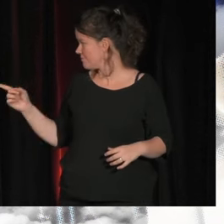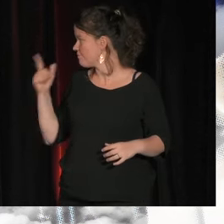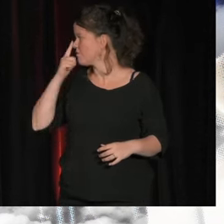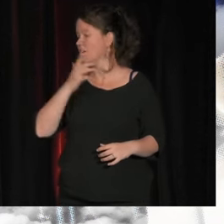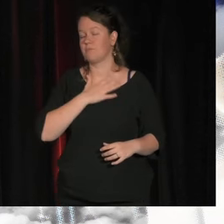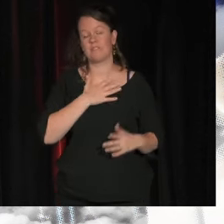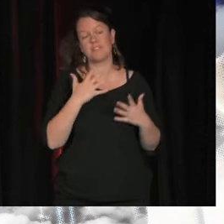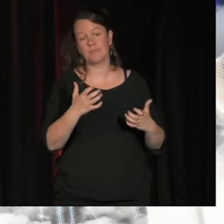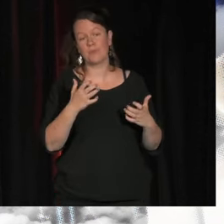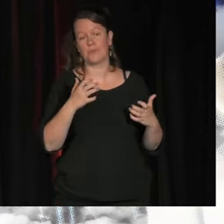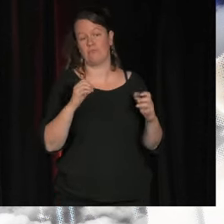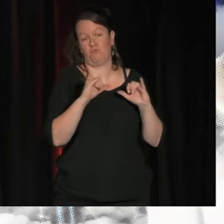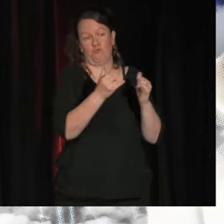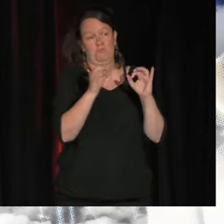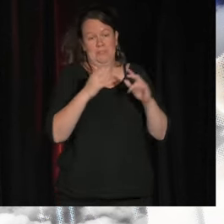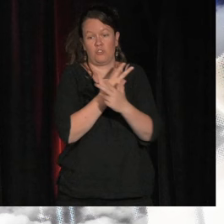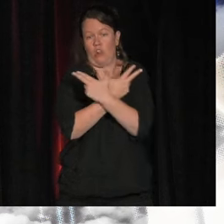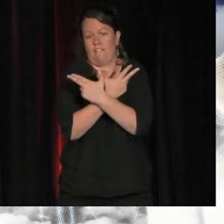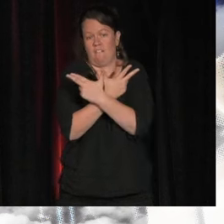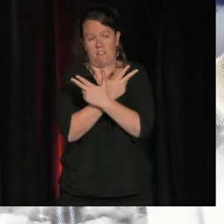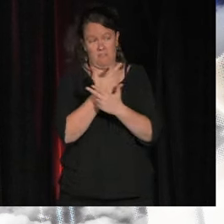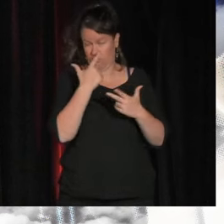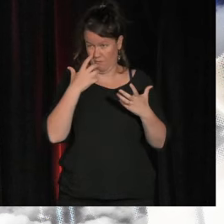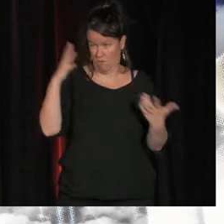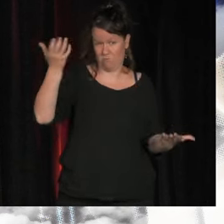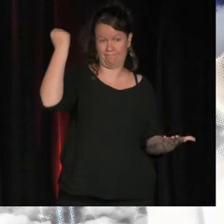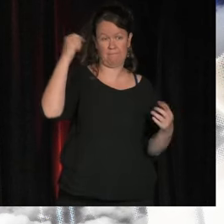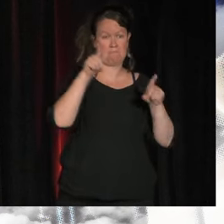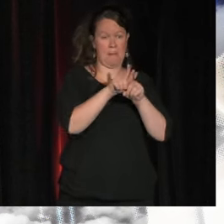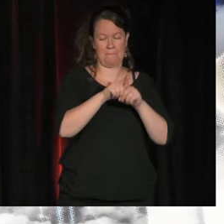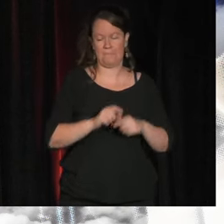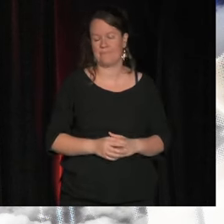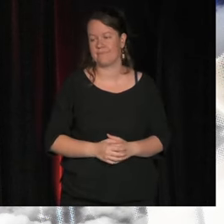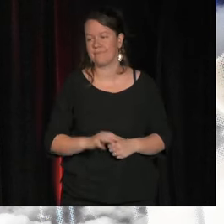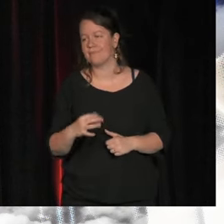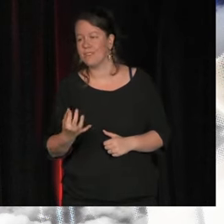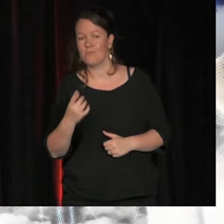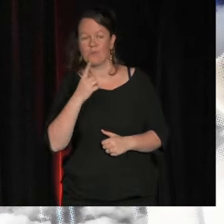Je ne sais pas ce que tu en penses. Le problème, c'est qu'Activision et Blizzard, ça a toujours été deux